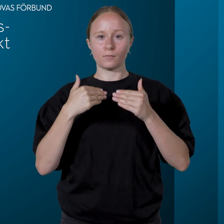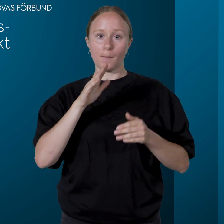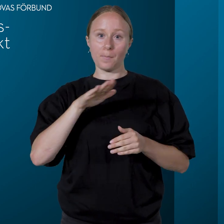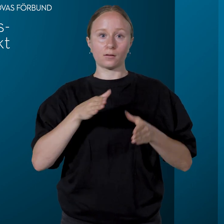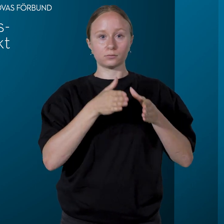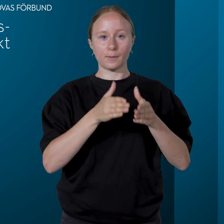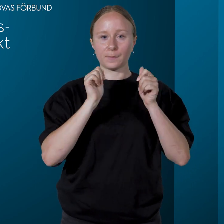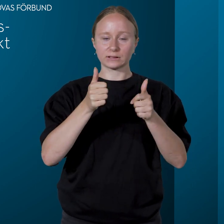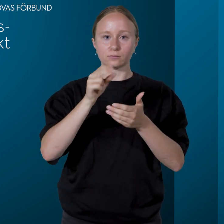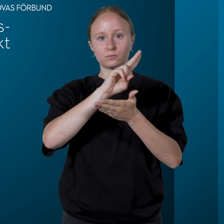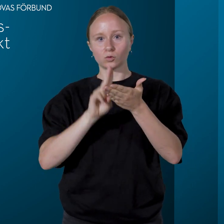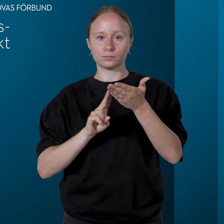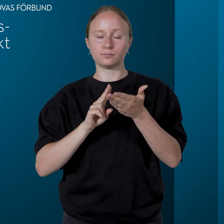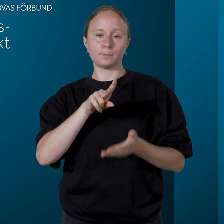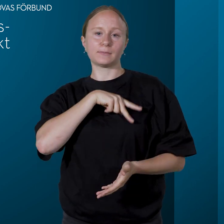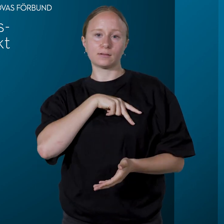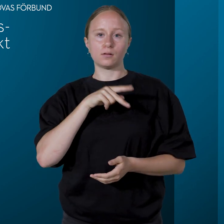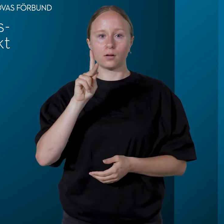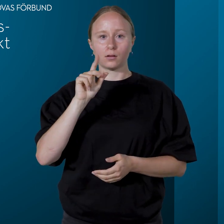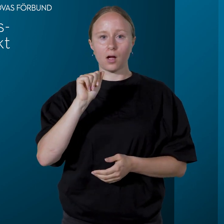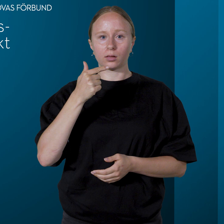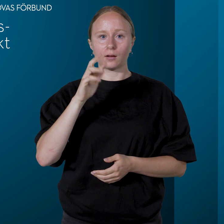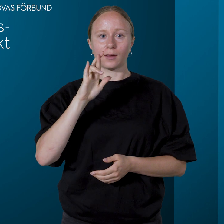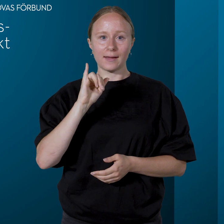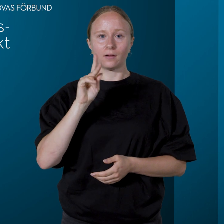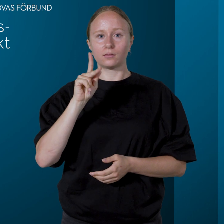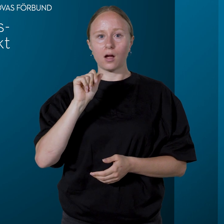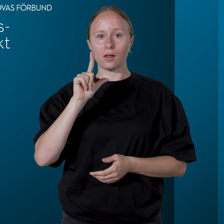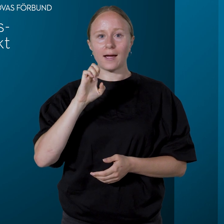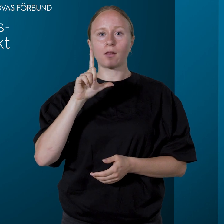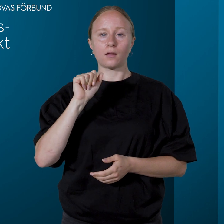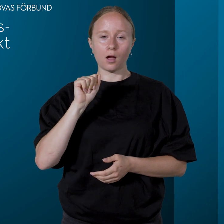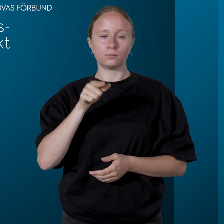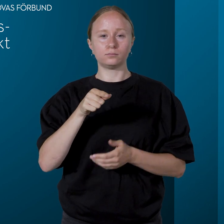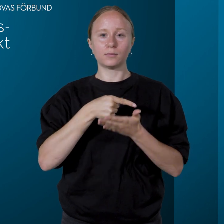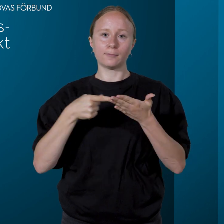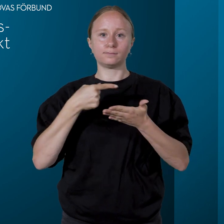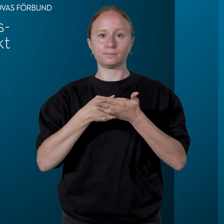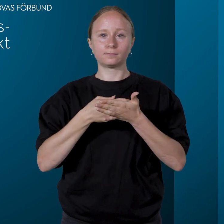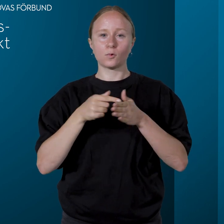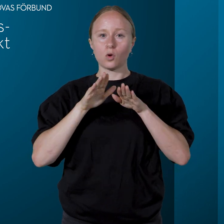I barnkategorin belönades Katri Kalelas verk Tyyntä myrskyn silmässä -